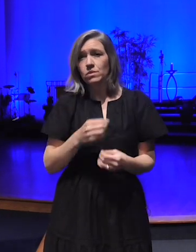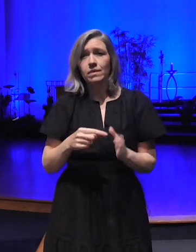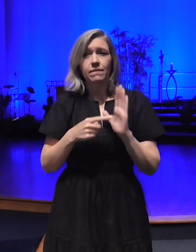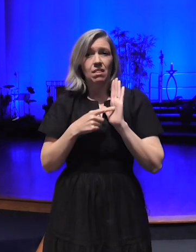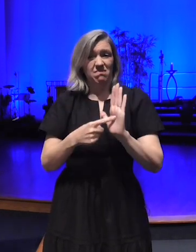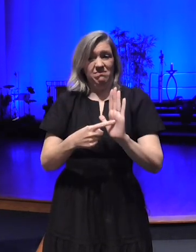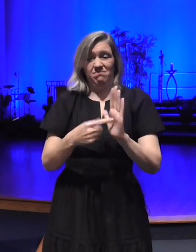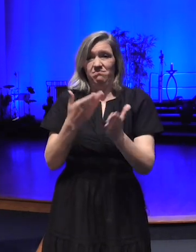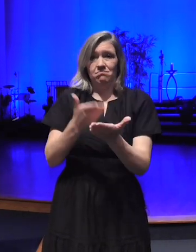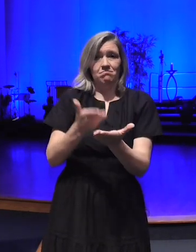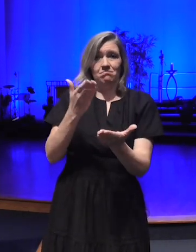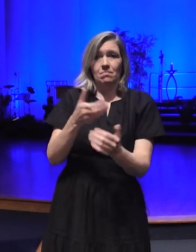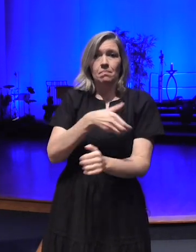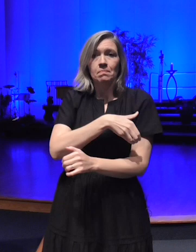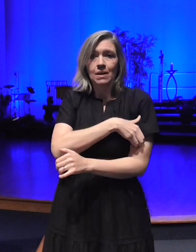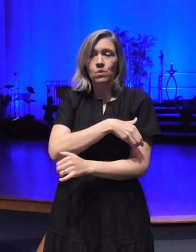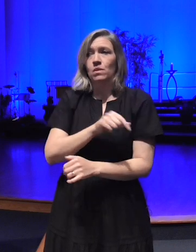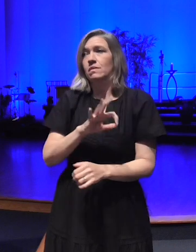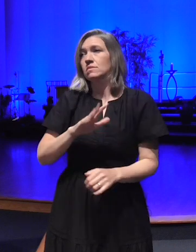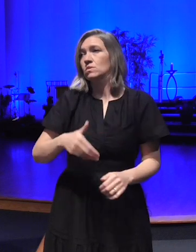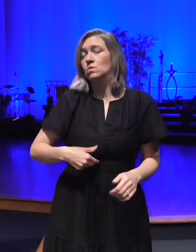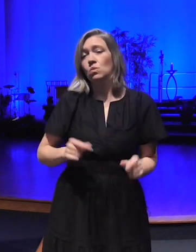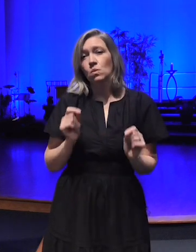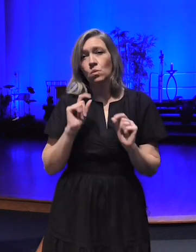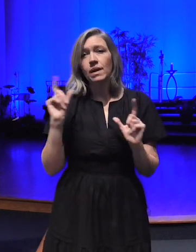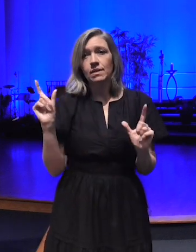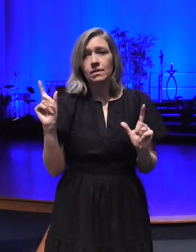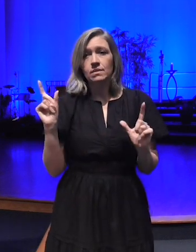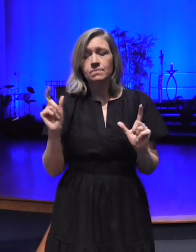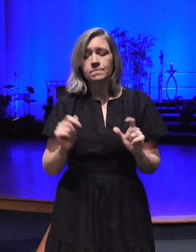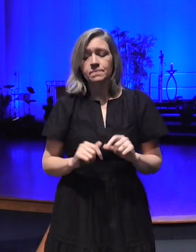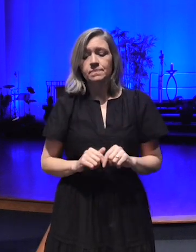del despertar